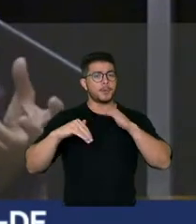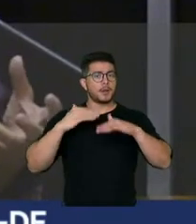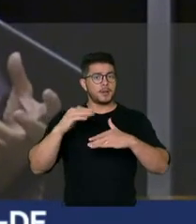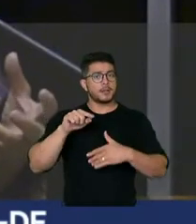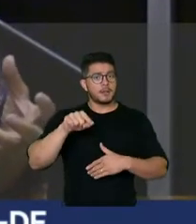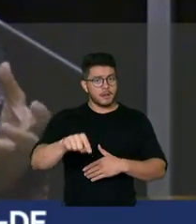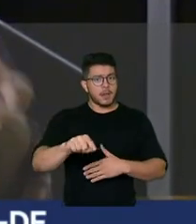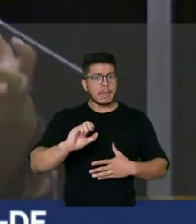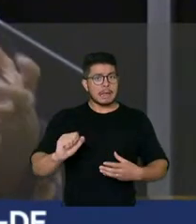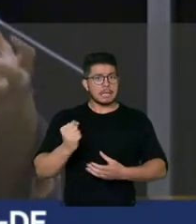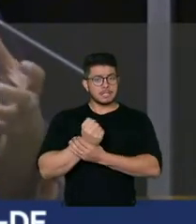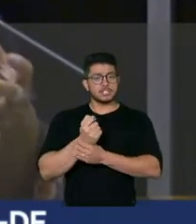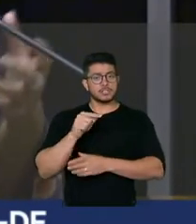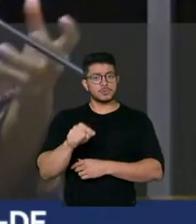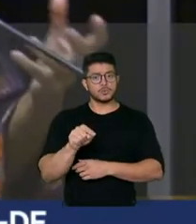NÓS TENHAMOS POLÍTICA PERMANENTE E ESSA PROPOSTA